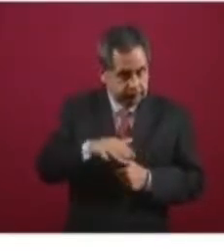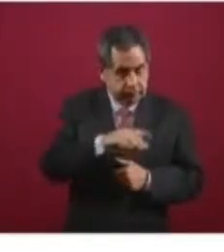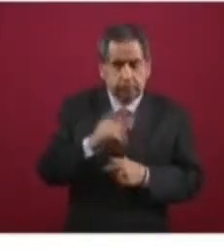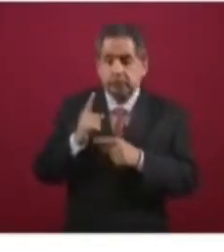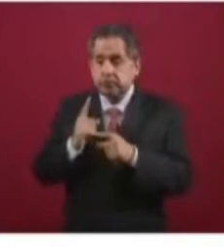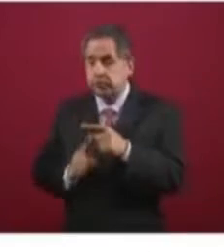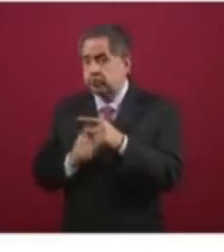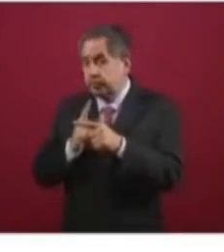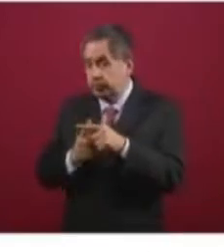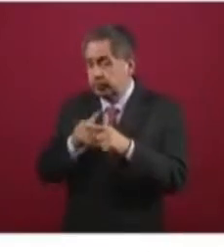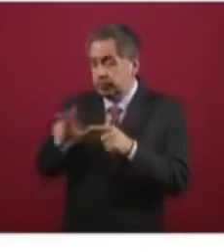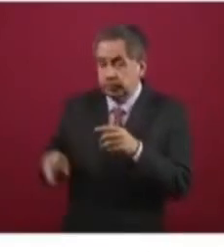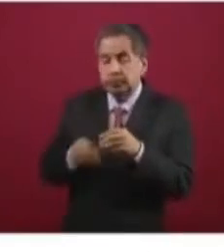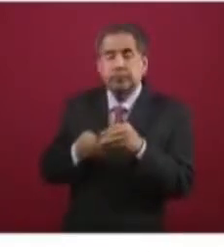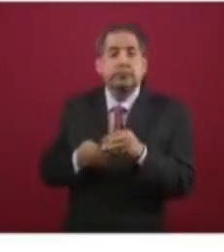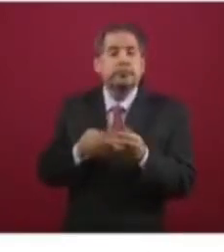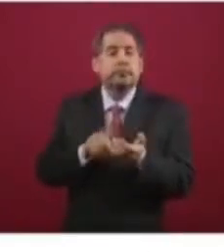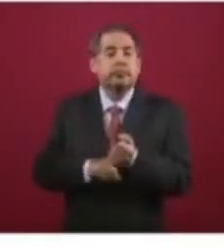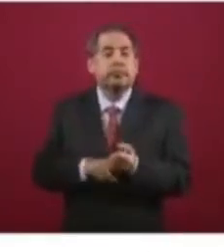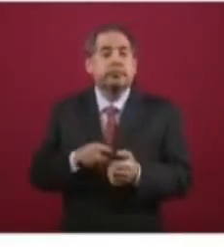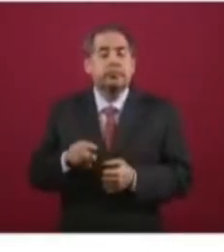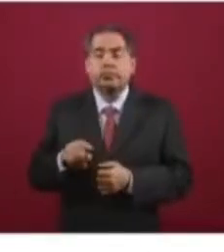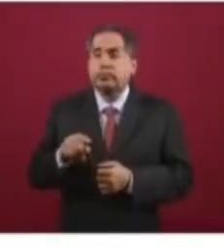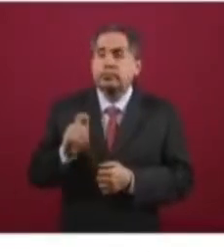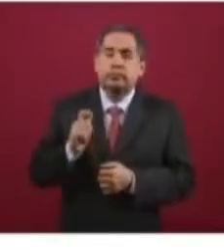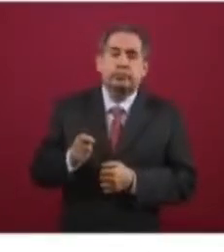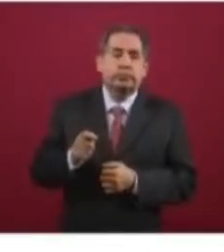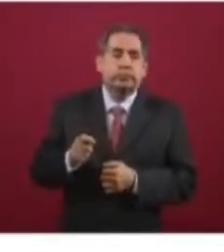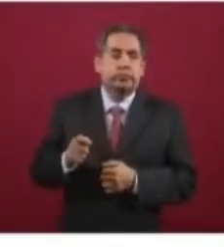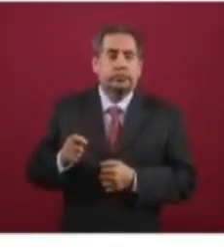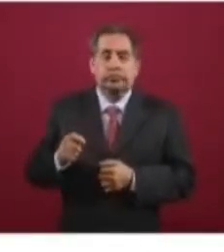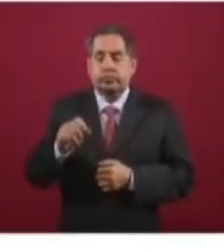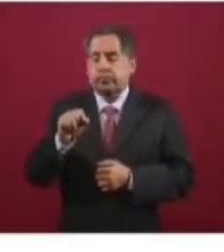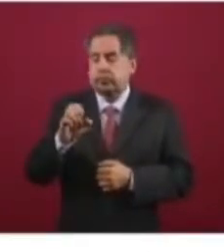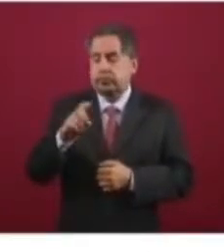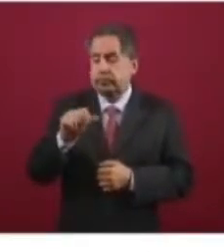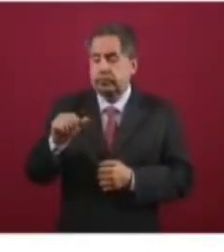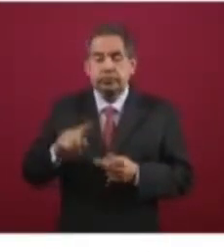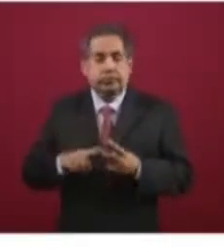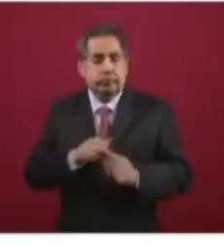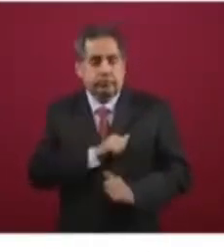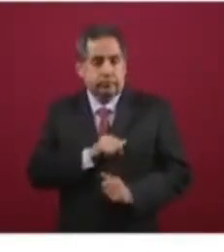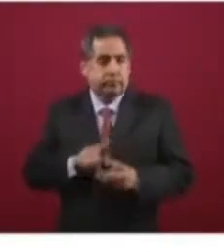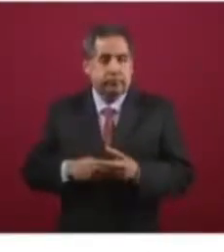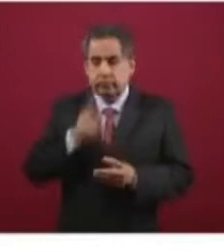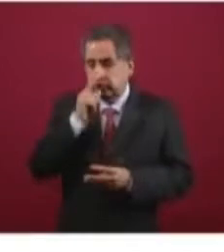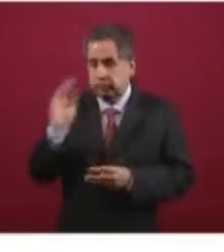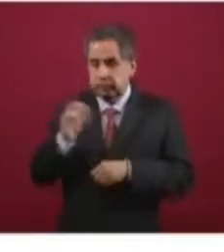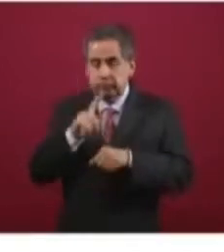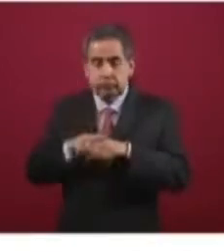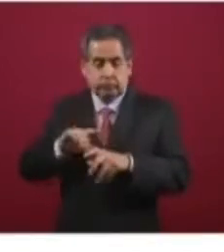le añadimos el despliegue permanente de Sedena, Semar y Policía Federal para hacer un total